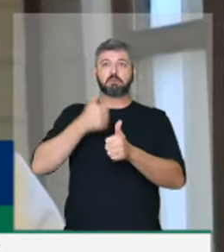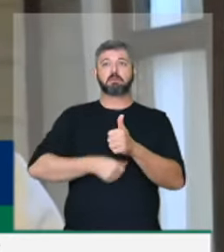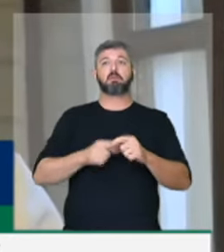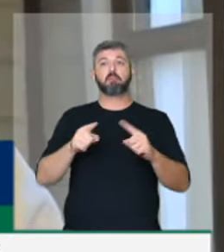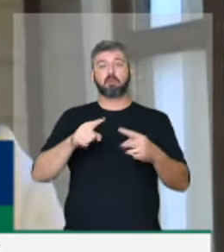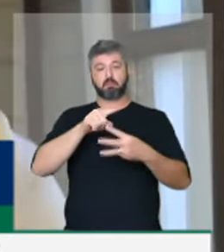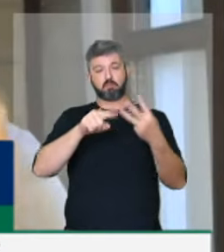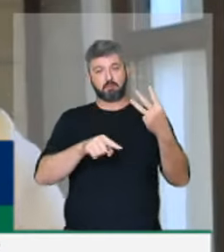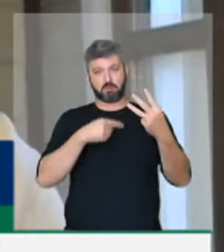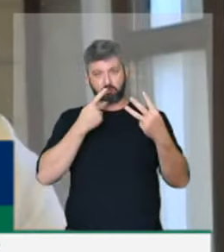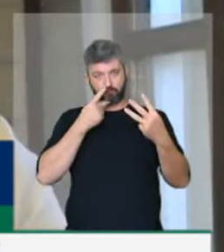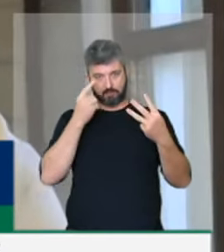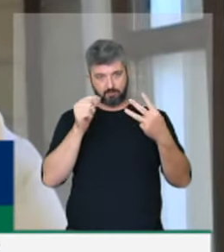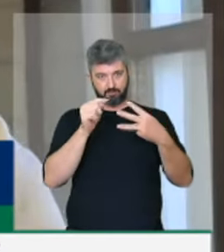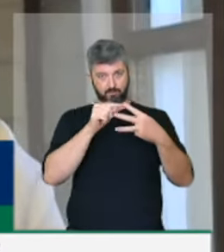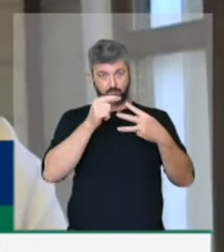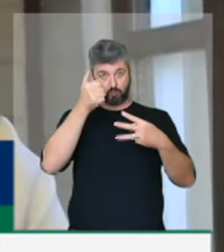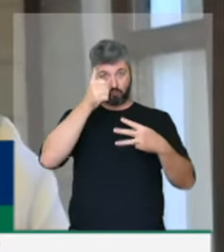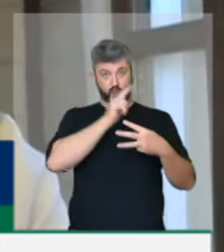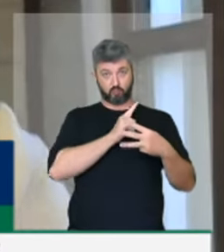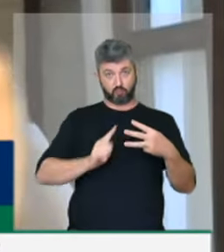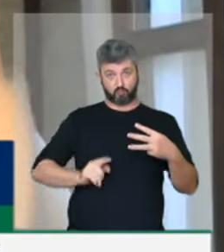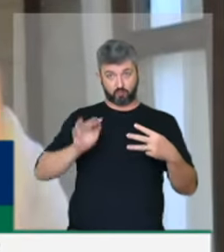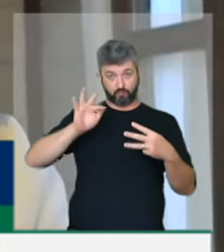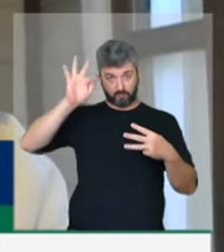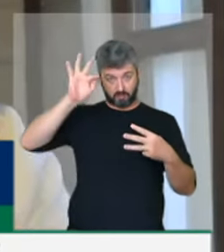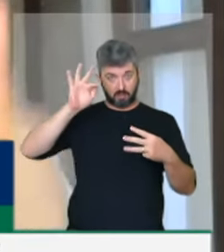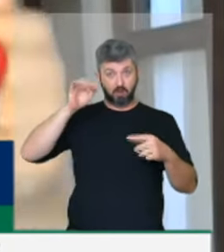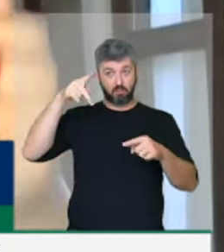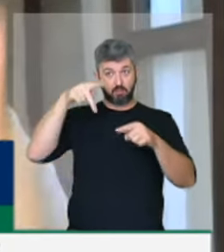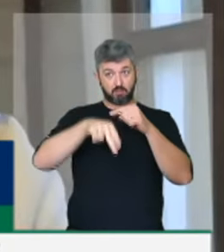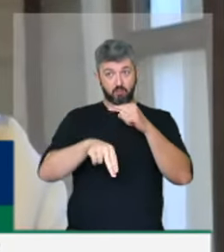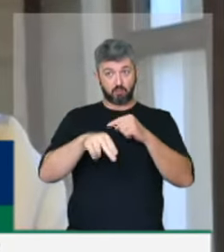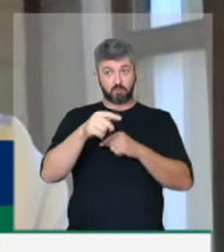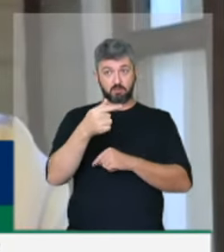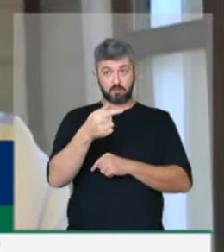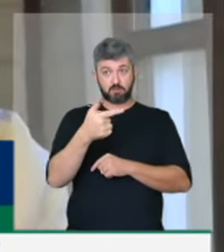FEDERAL CORTOU 72% DE VERBAS DE LEITOS DE UTI NOS ESTADOS É .... AGORA EM MARÇO FORAM